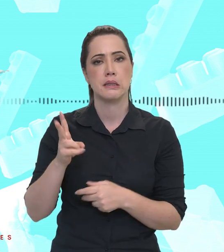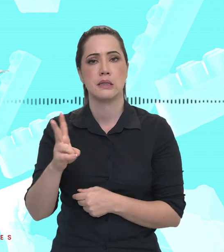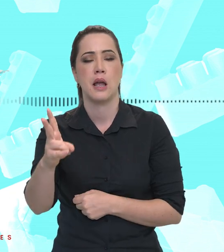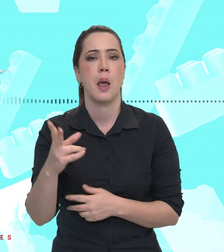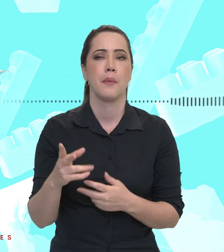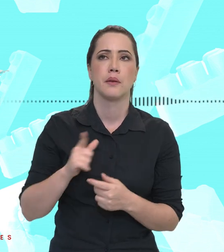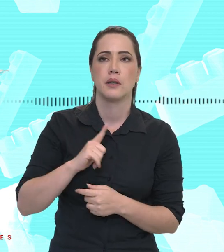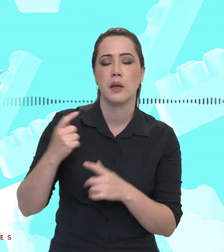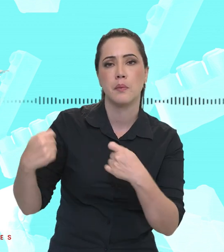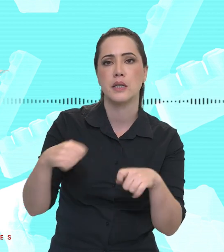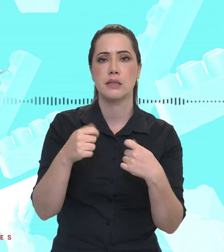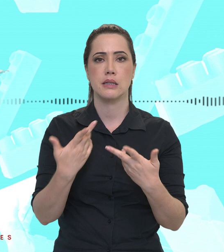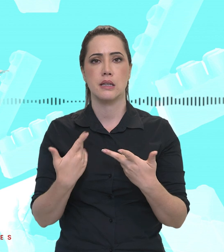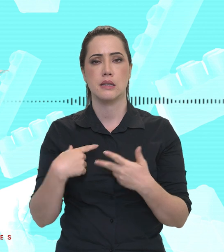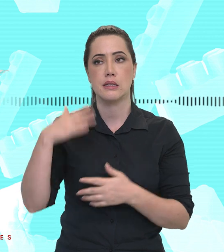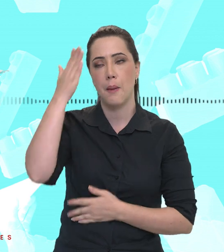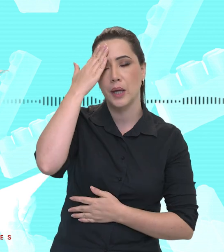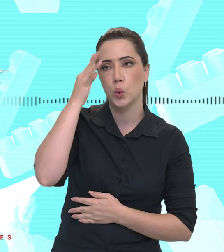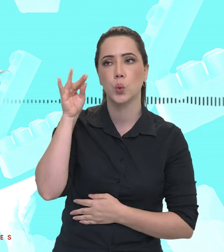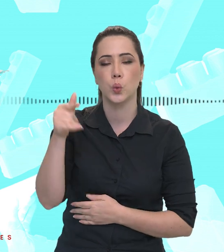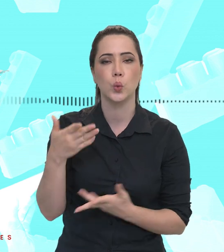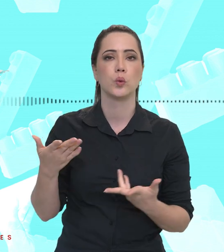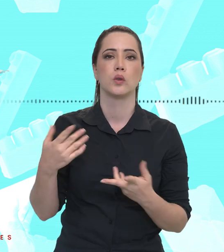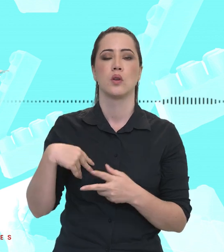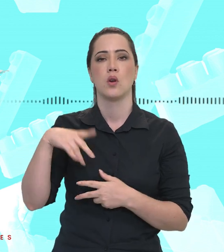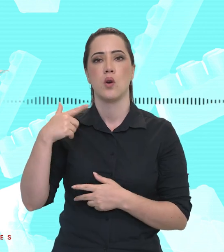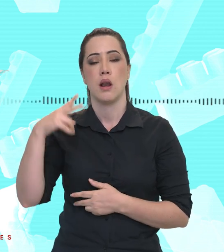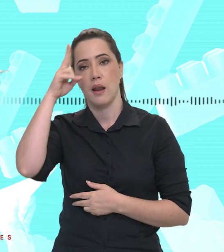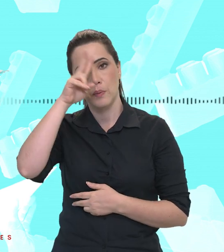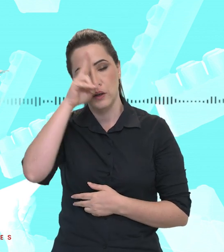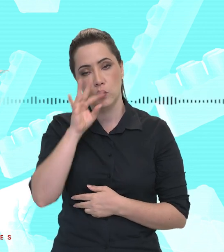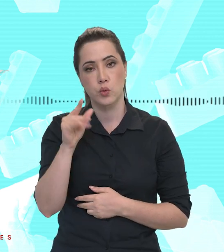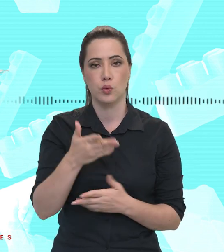você tem que estar toda hora sendo forte, toda hora conseguindo gravar bem as coisas.